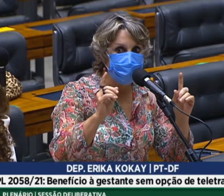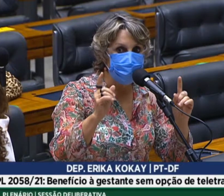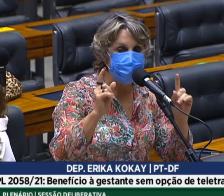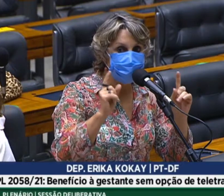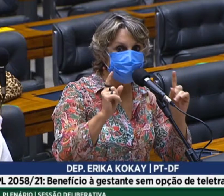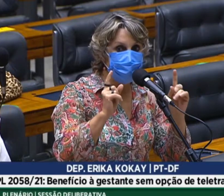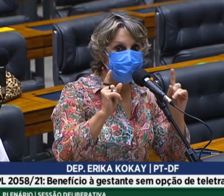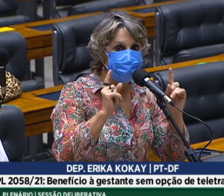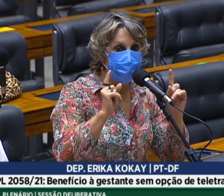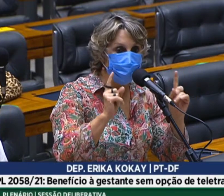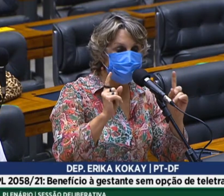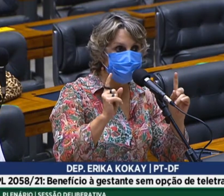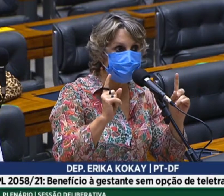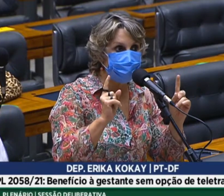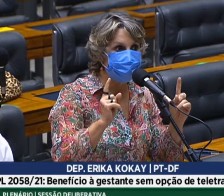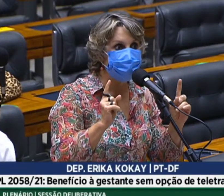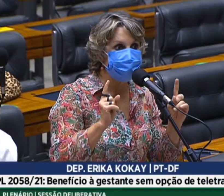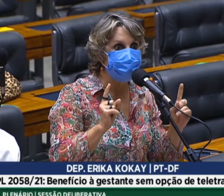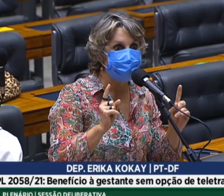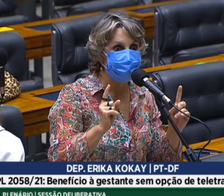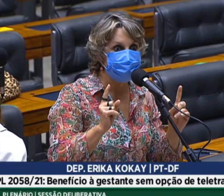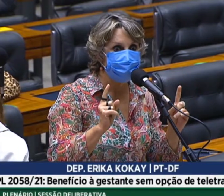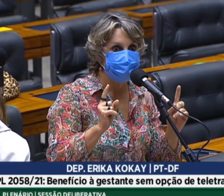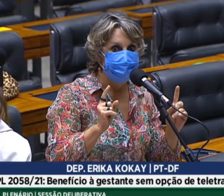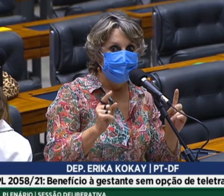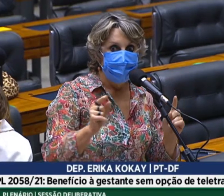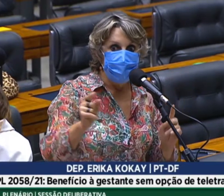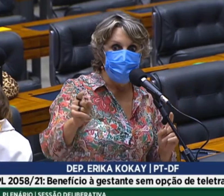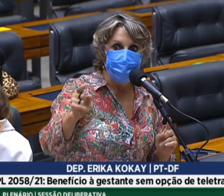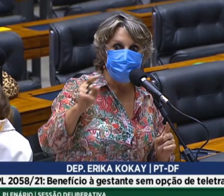PROJETO É PELO RETORNO DO TRABALHO DAS GRÁVIDAS, ENQUANTO NÓS ESTAMOS VOTANDO, DE FORMA REMOTA. ESTA CASA